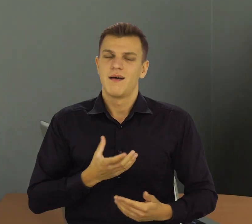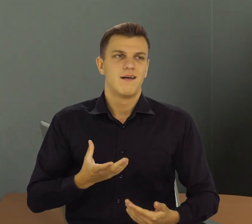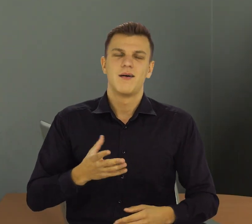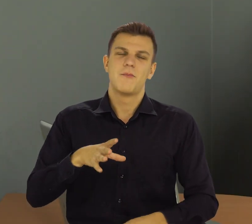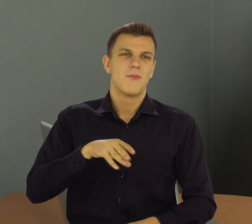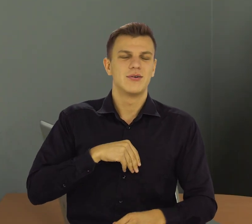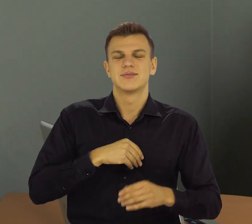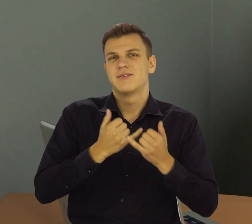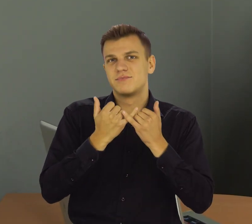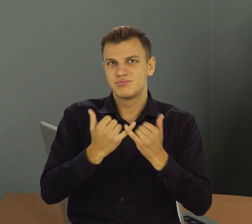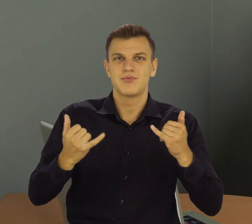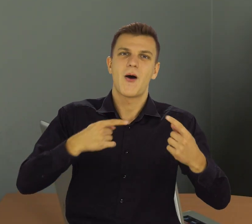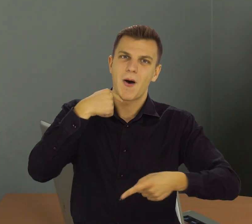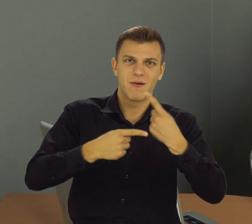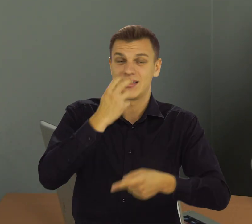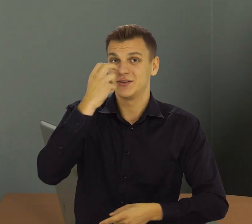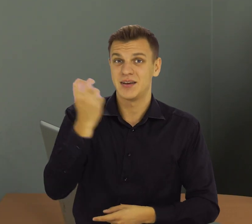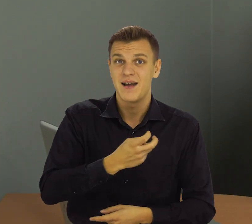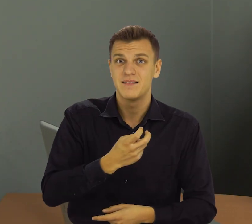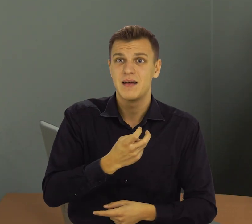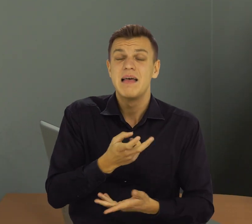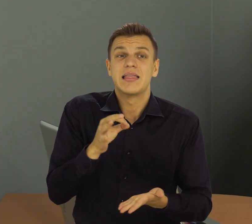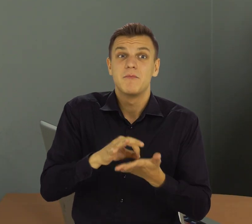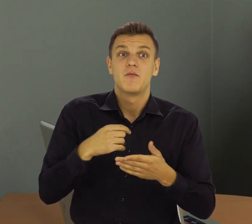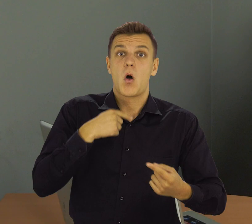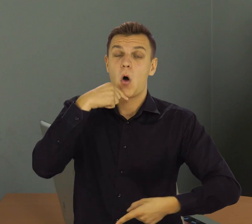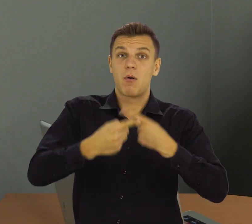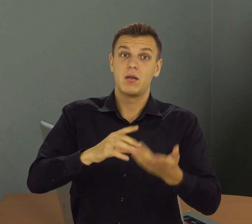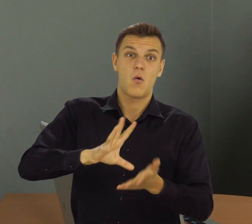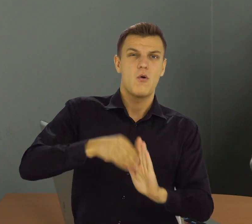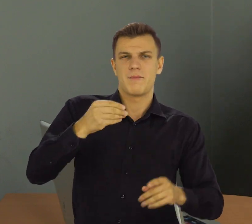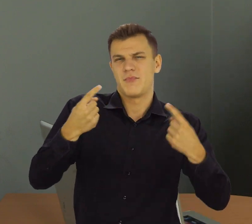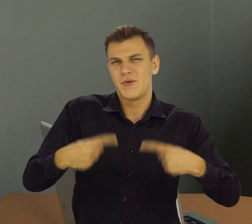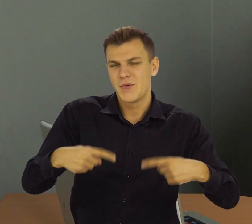Wprawdzie temat ten jest bardzo szeroki i głęboki, i można by o nim długo rozmawiać.